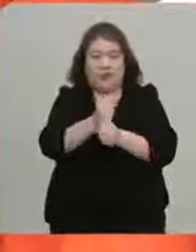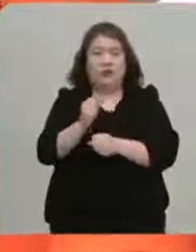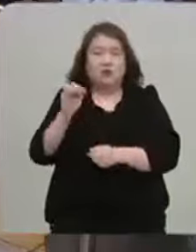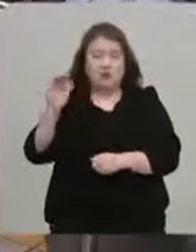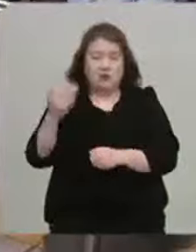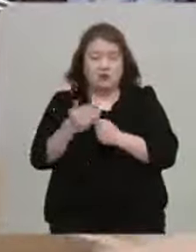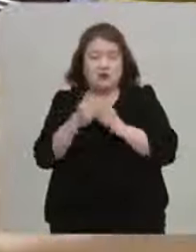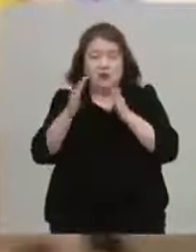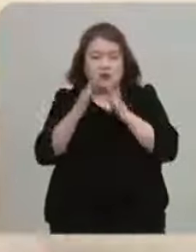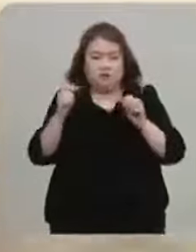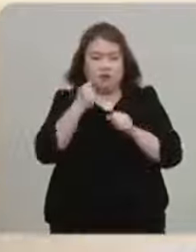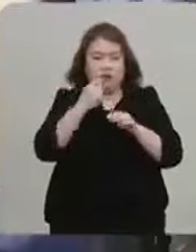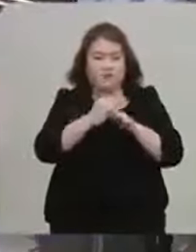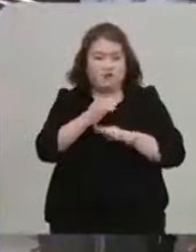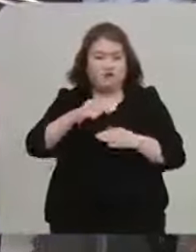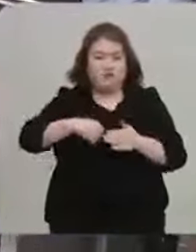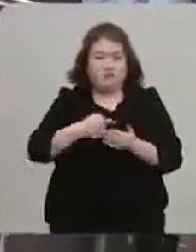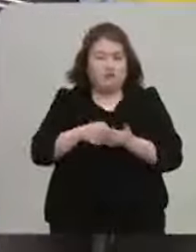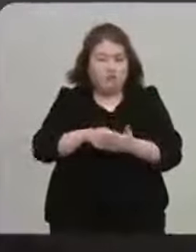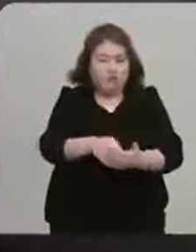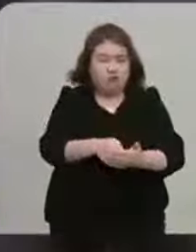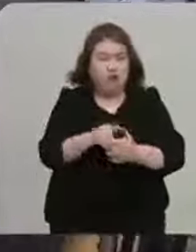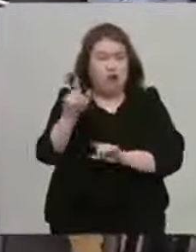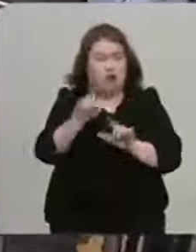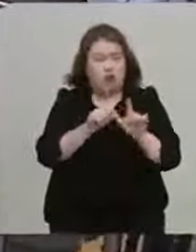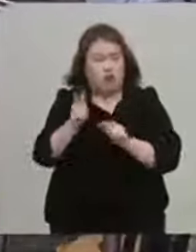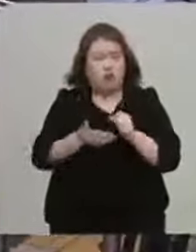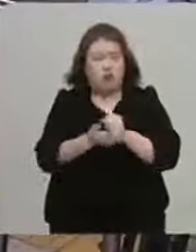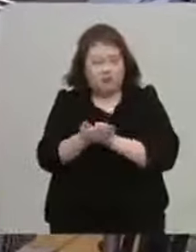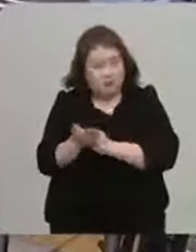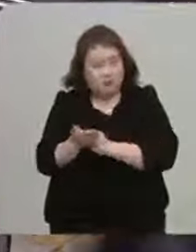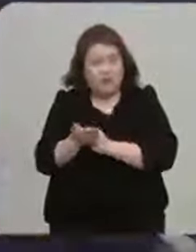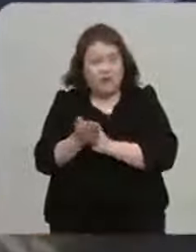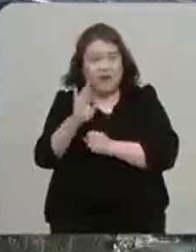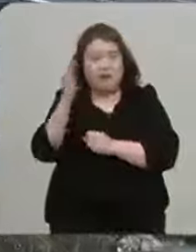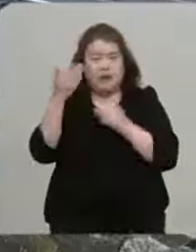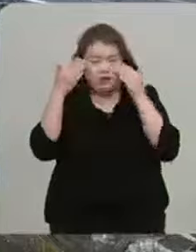전북의 민주당 독주 구도에 어떤 영향을 끼칠지 주목되는 상황.